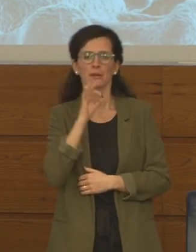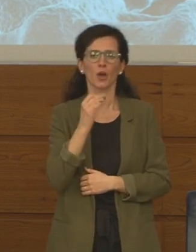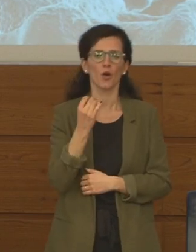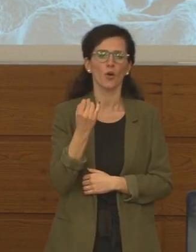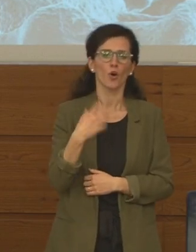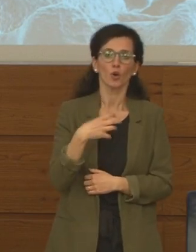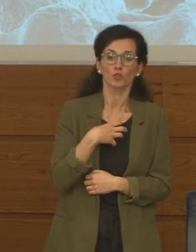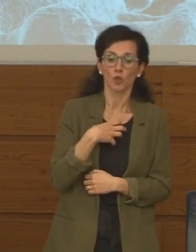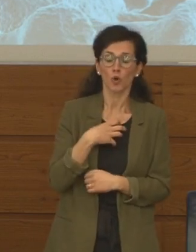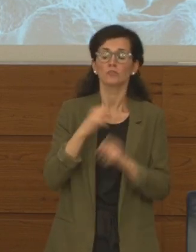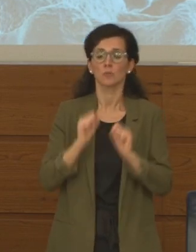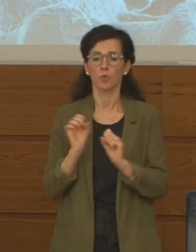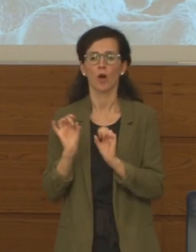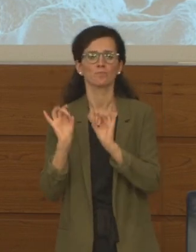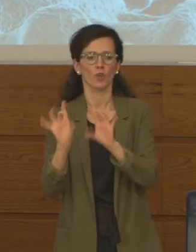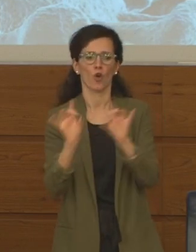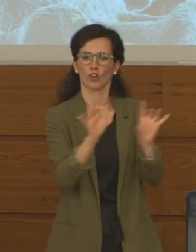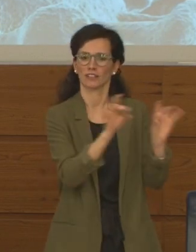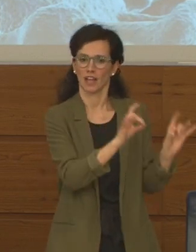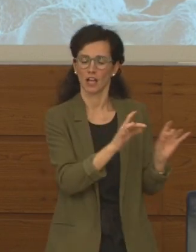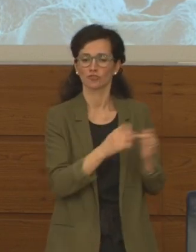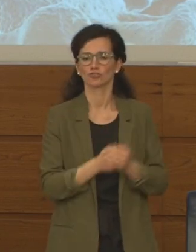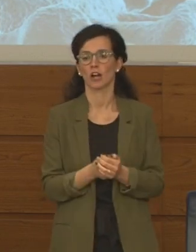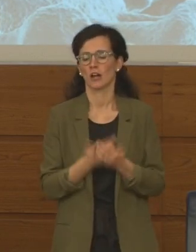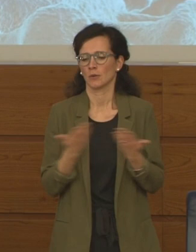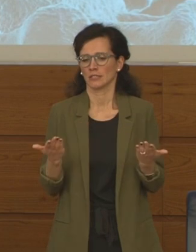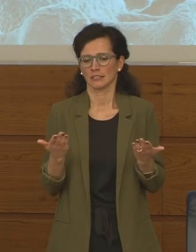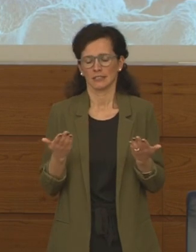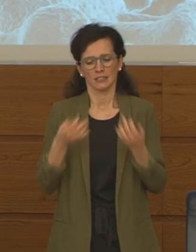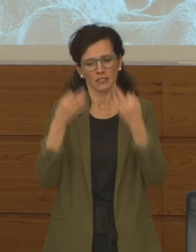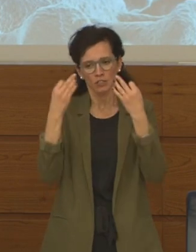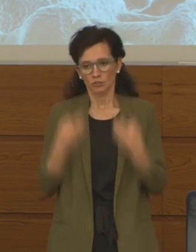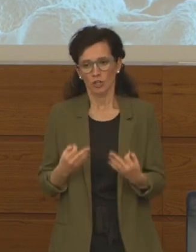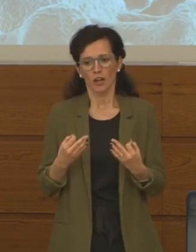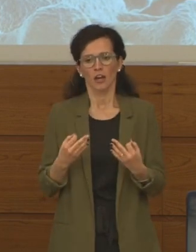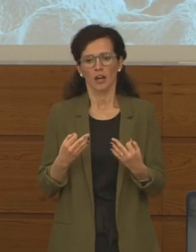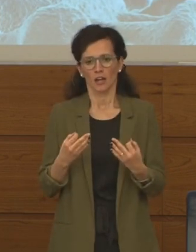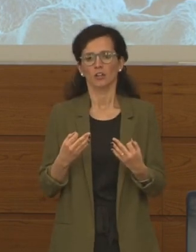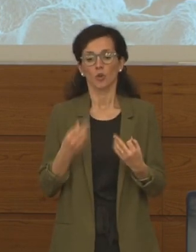contagiato delle persone, quindi certamente prima che fosse diagnosticato